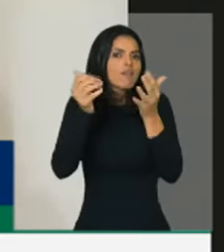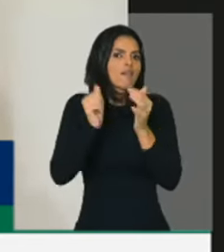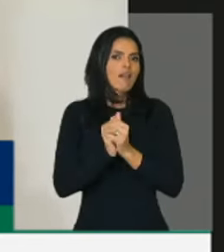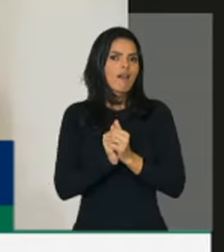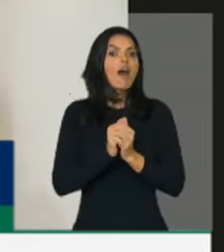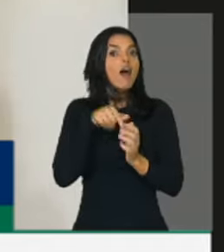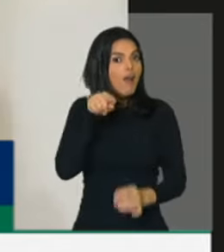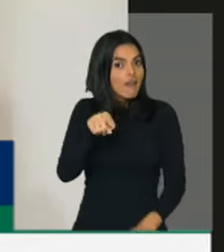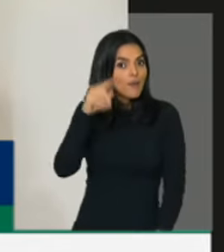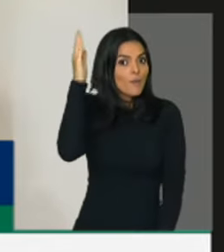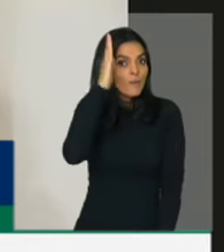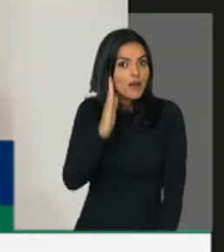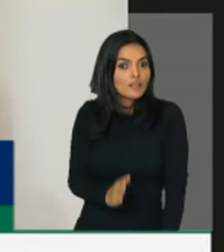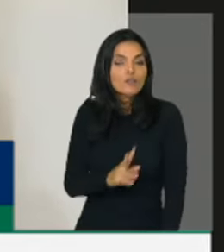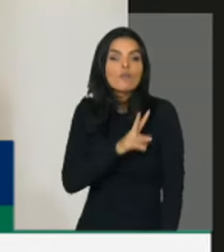DESGRAÇA DESSE VÍRUS, SÓ ASSIM QUE O BRASIL PODE